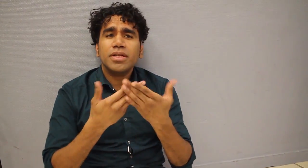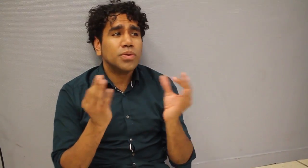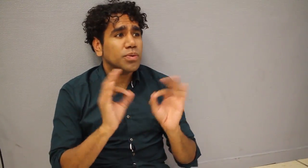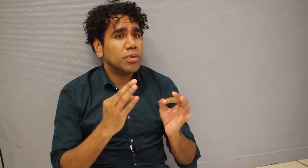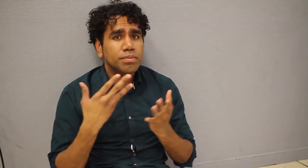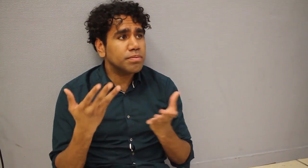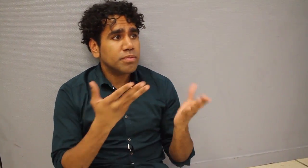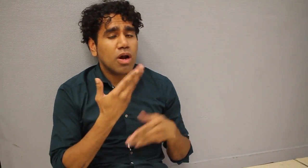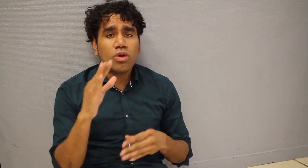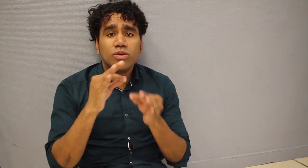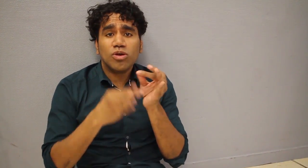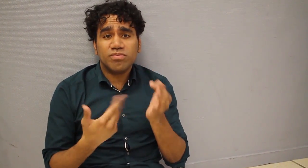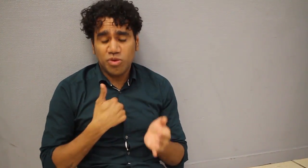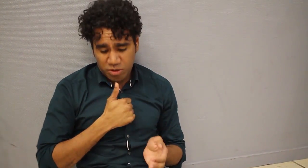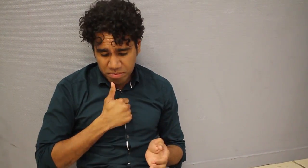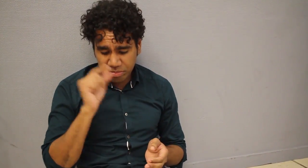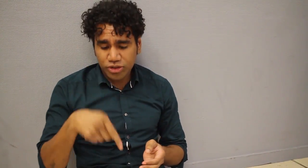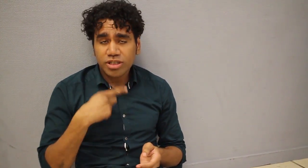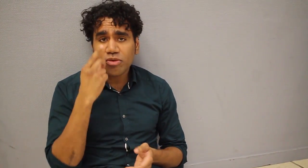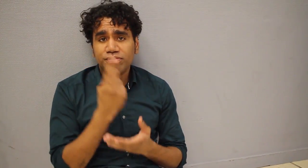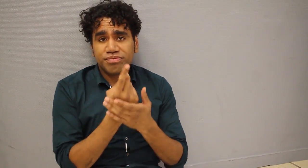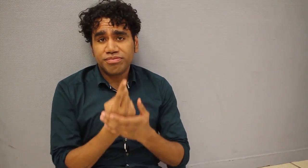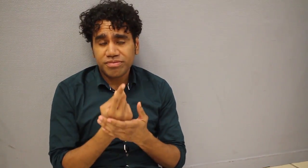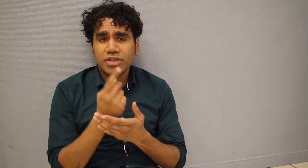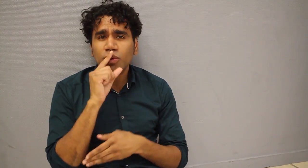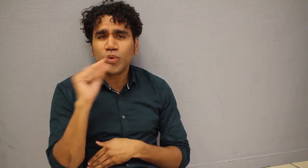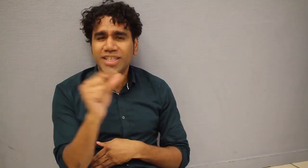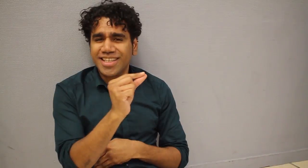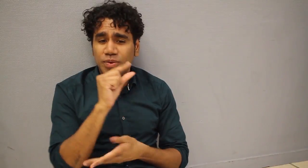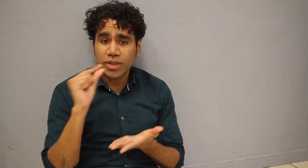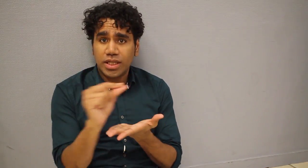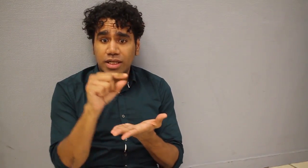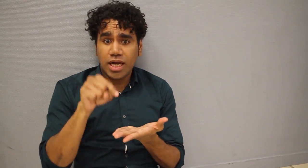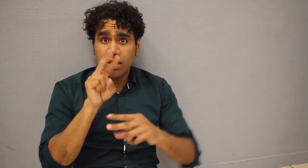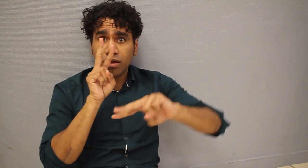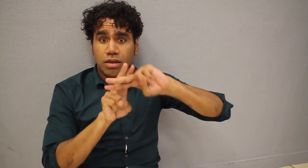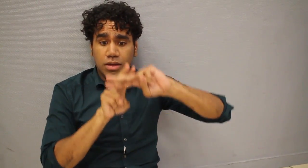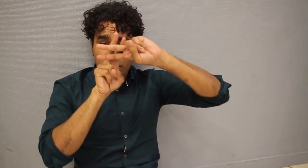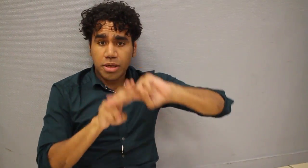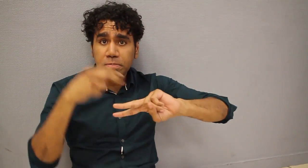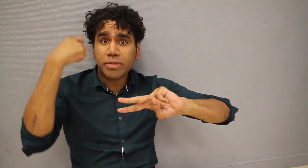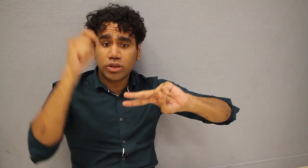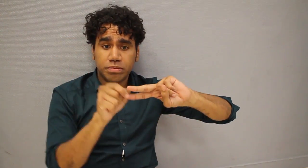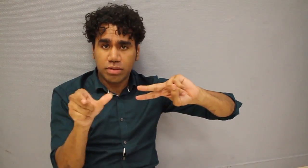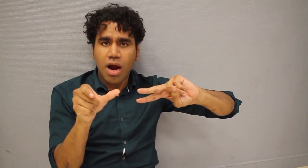Il n’y a pas d’interprète… Je suis donc sur Twitter et regarde les postes avec le hashtag #président.